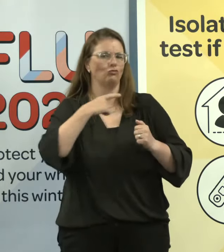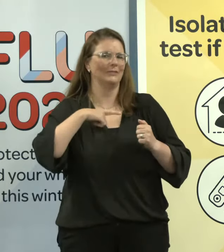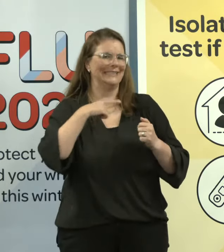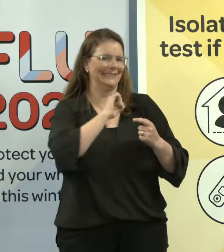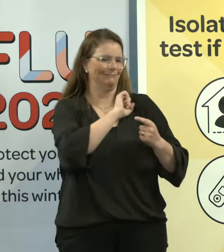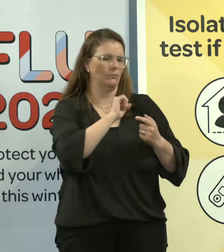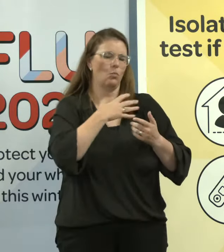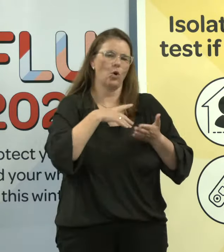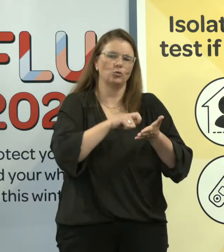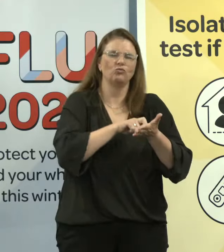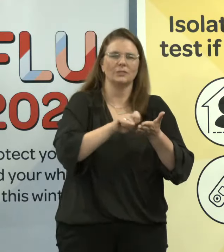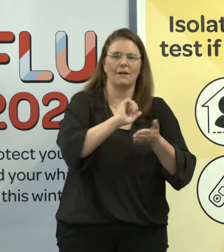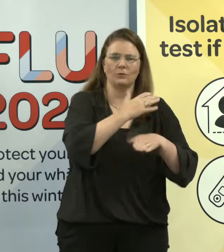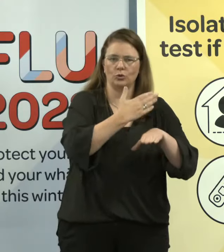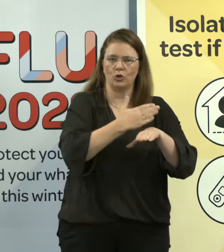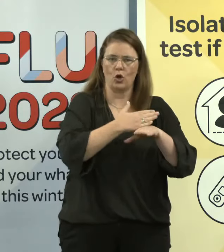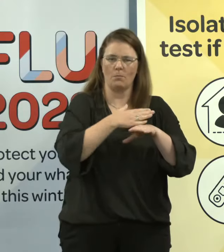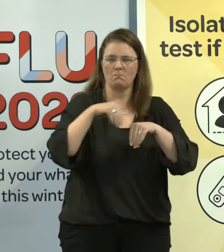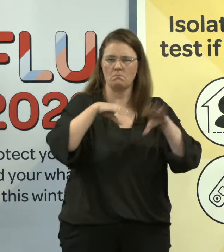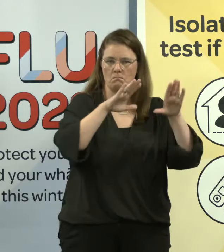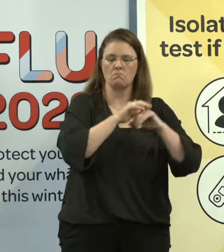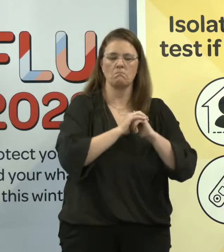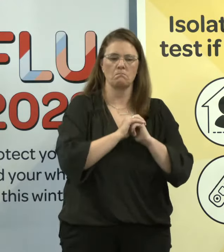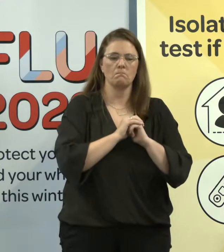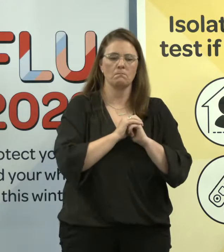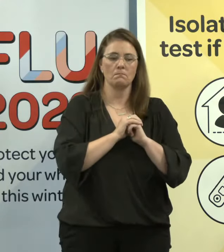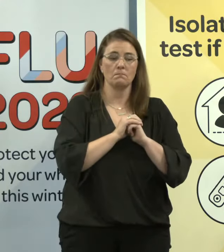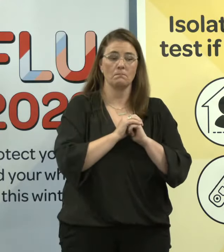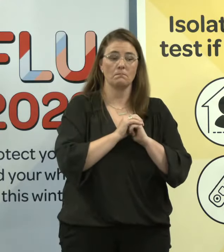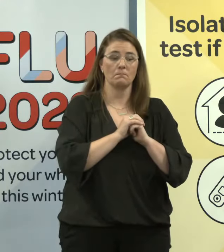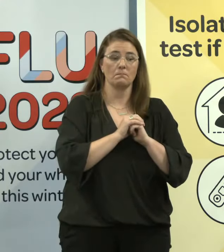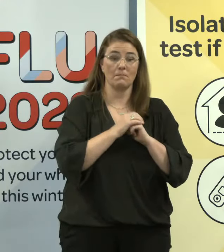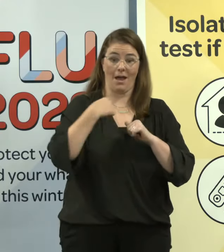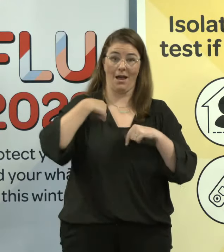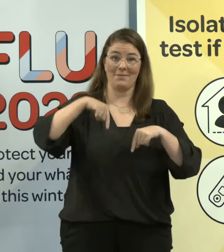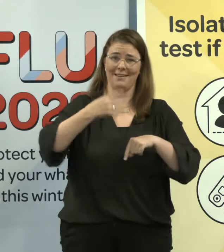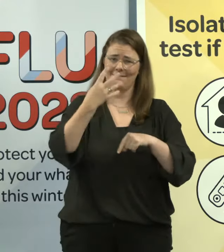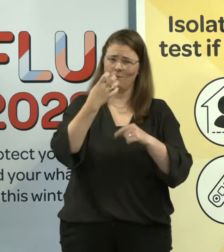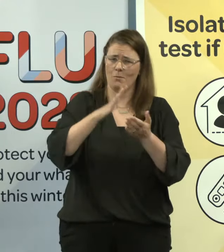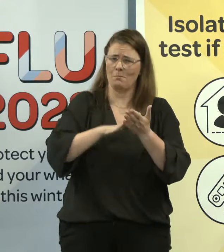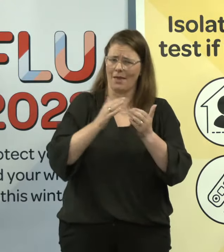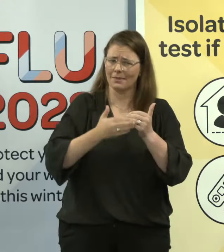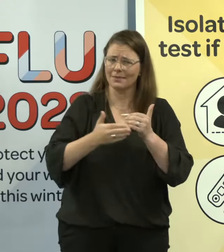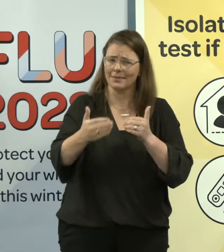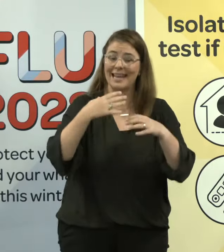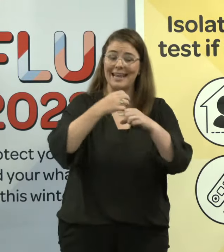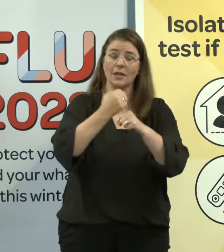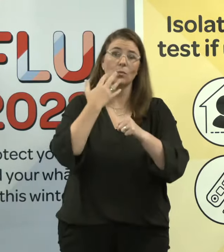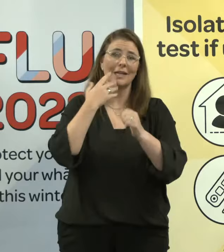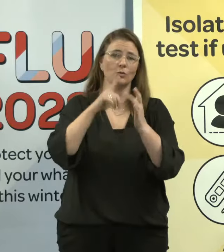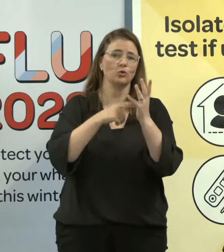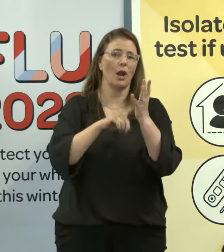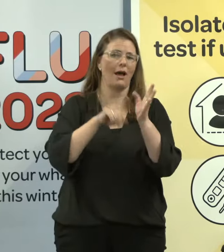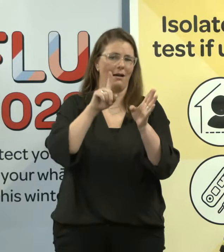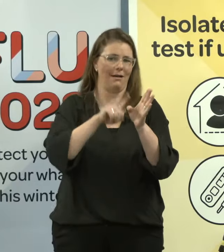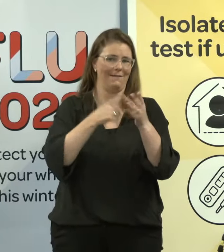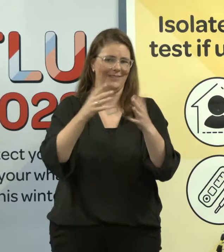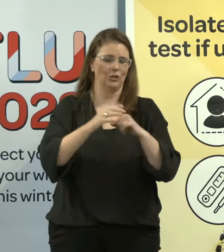ai a Takuta McElnay. Me taku